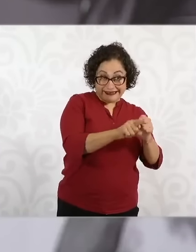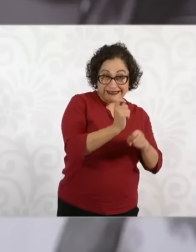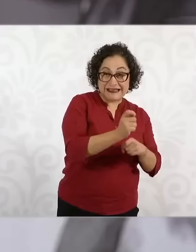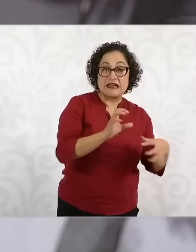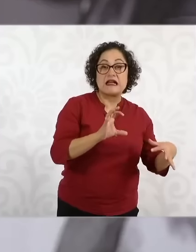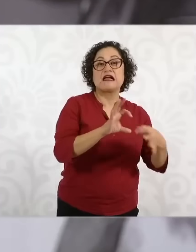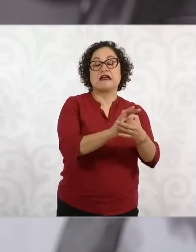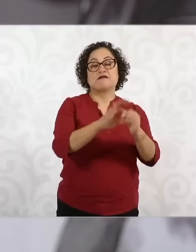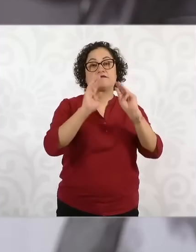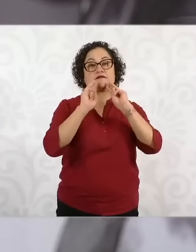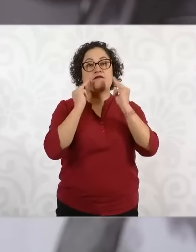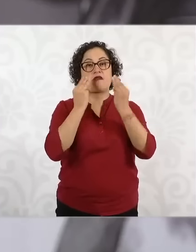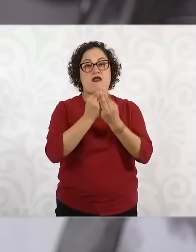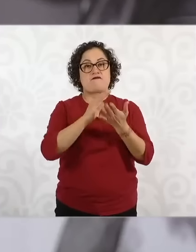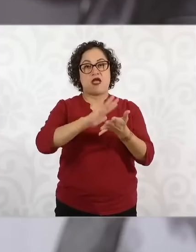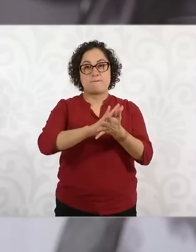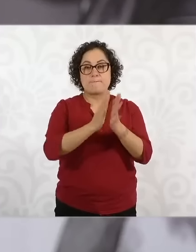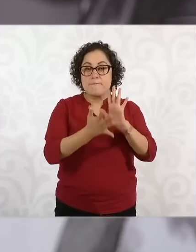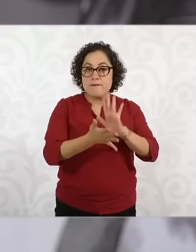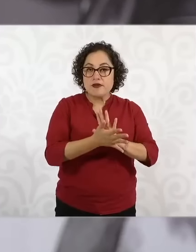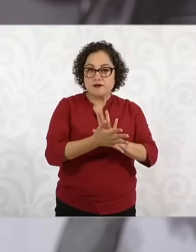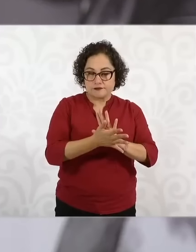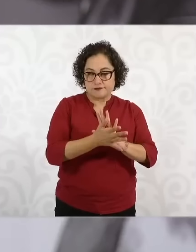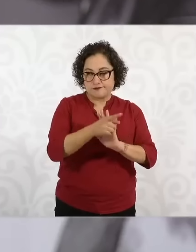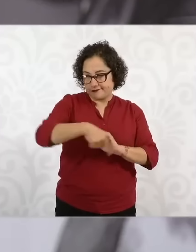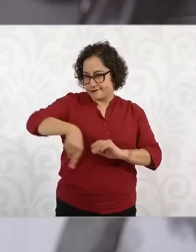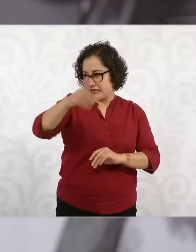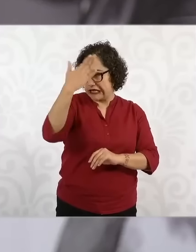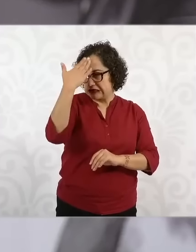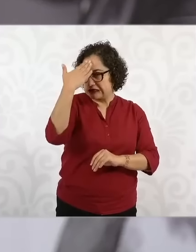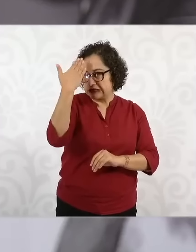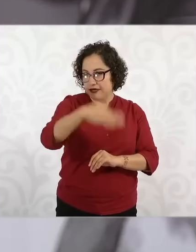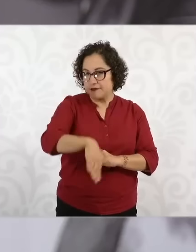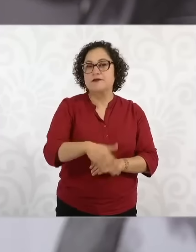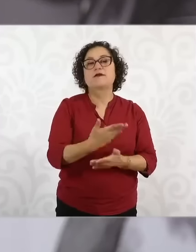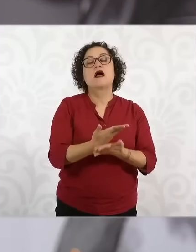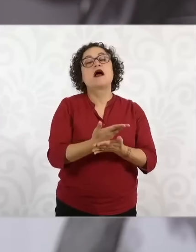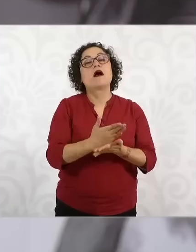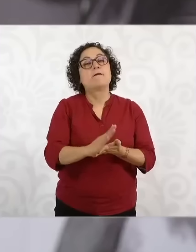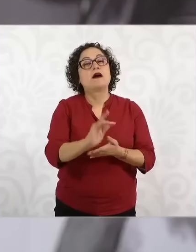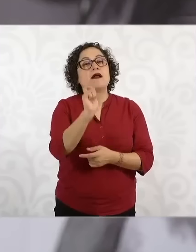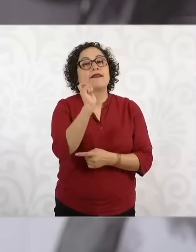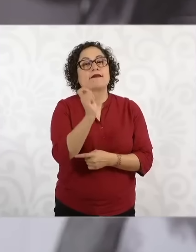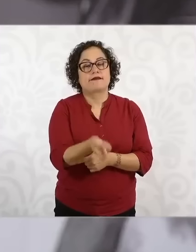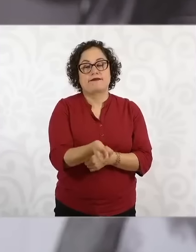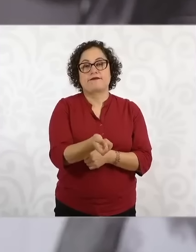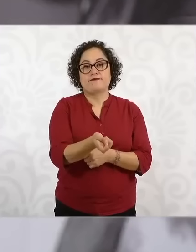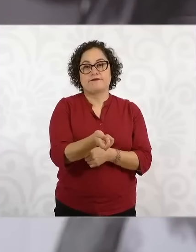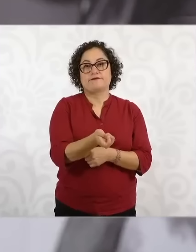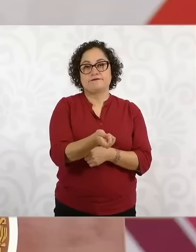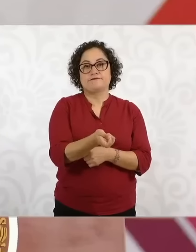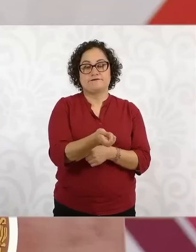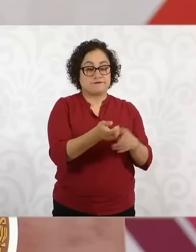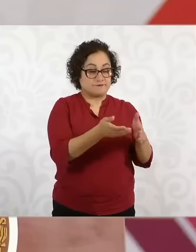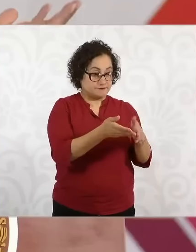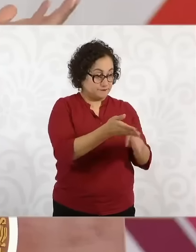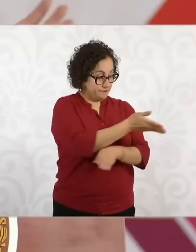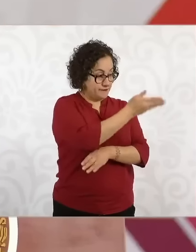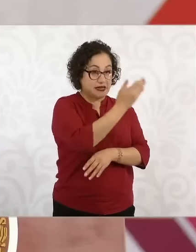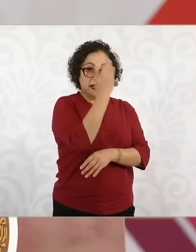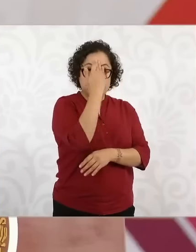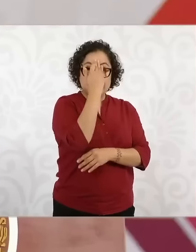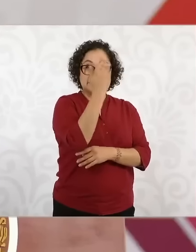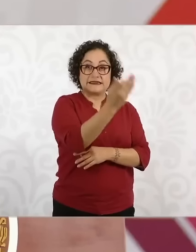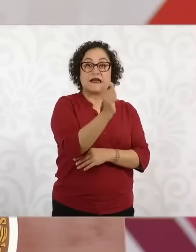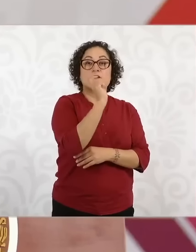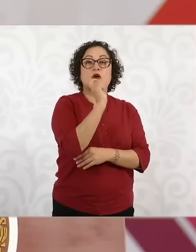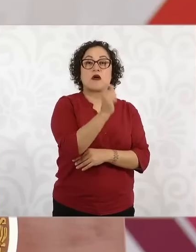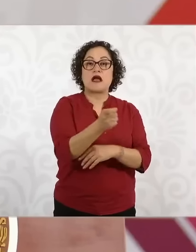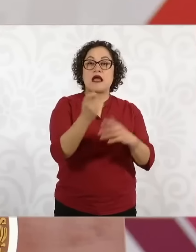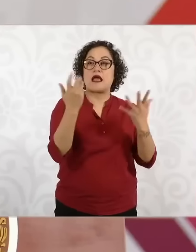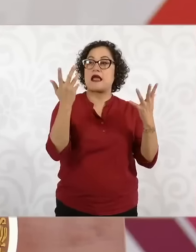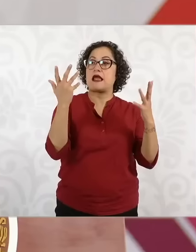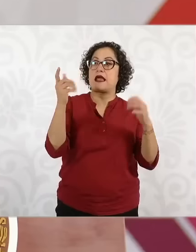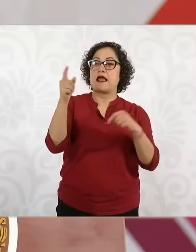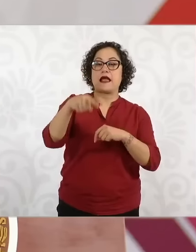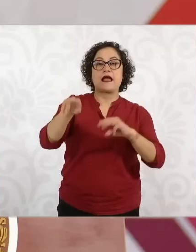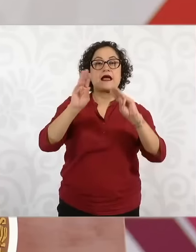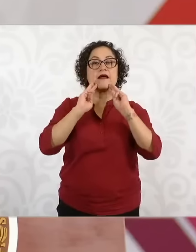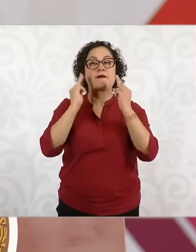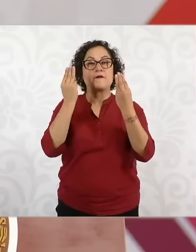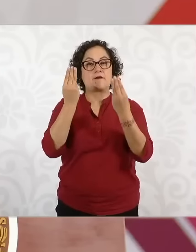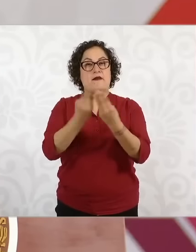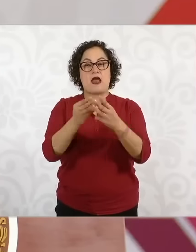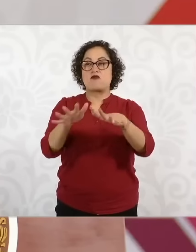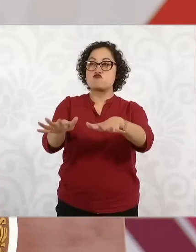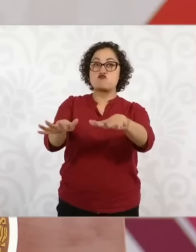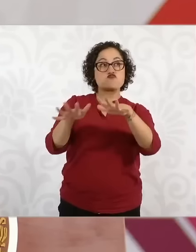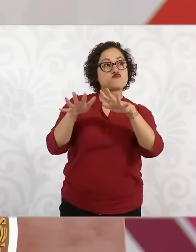Además de eso, hubo un periodo de de hacer grande al narco, como si fuera un modo de vida. Eran los